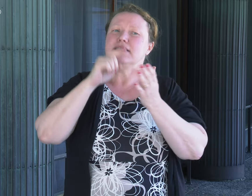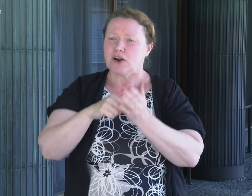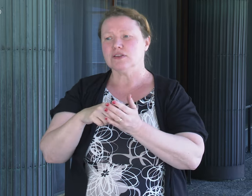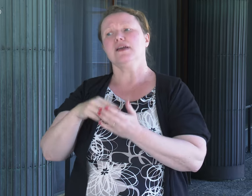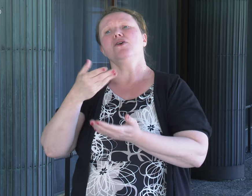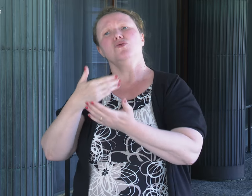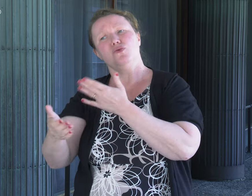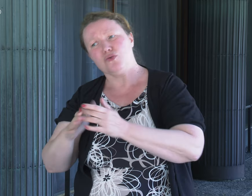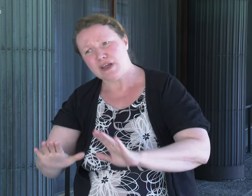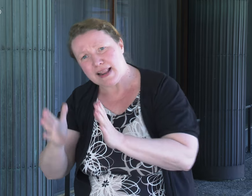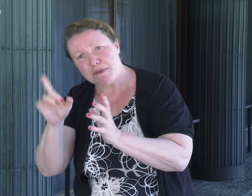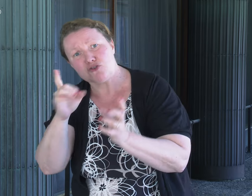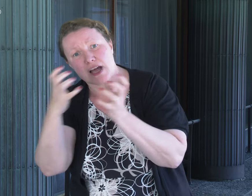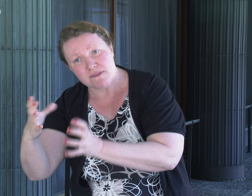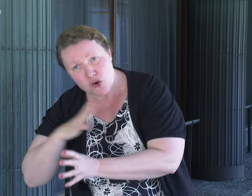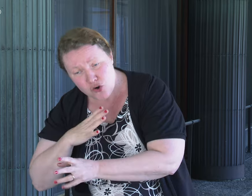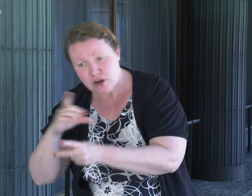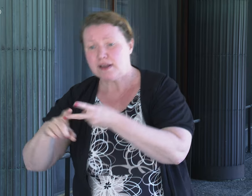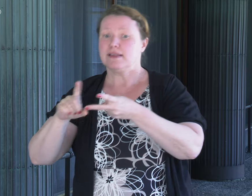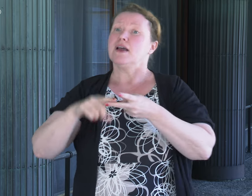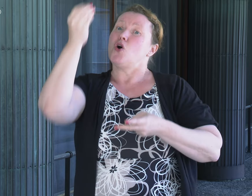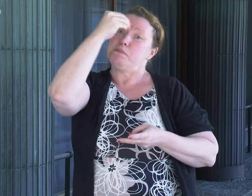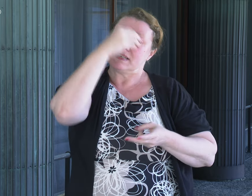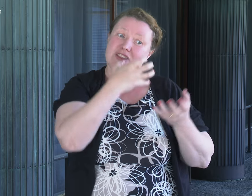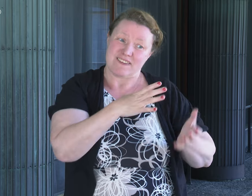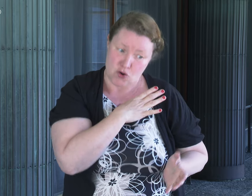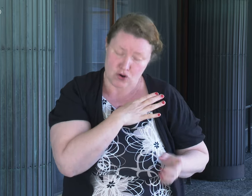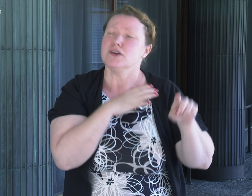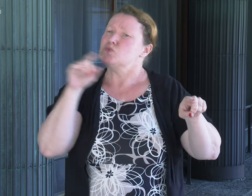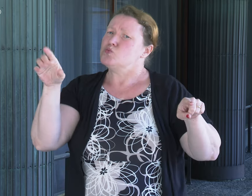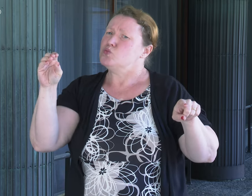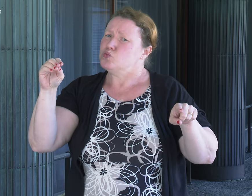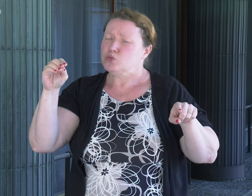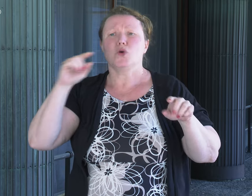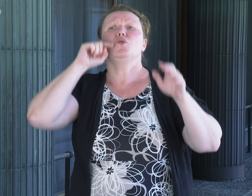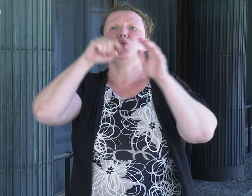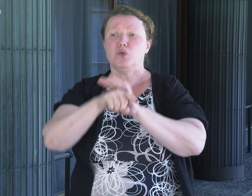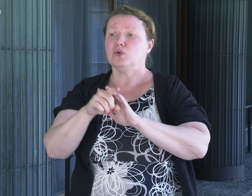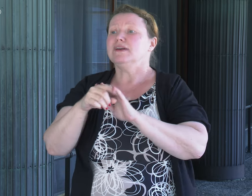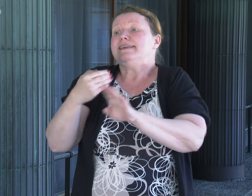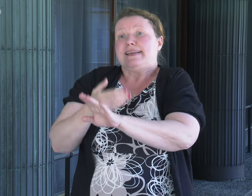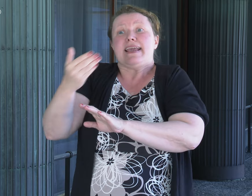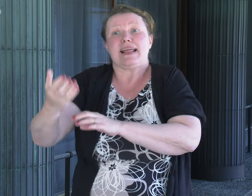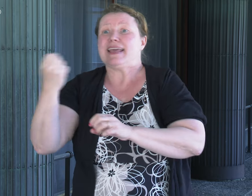Kelan mukaan jos on tarvetta ääni- ja kuvatallenteiden tulkkaukselle opiskelu- ja työelämässä, -